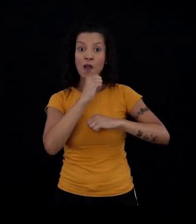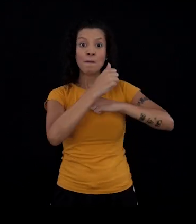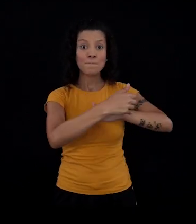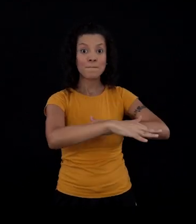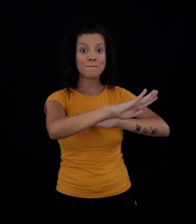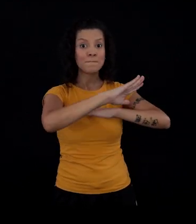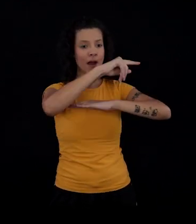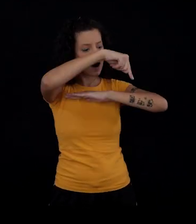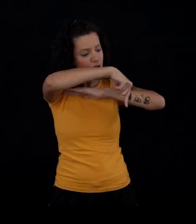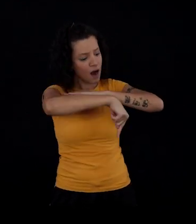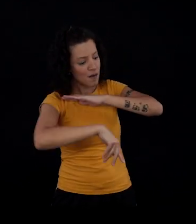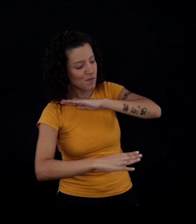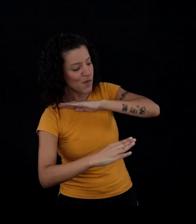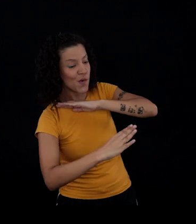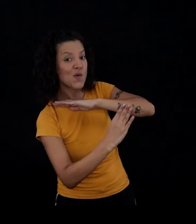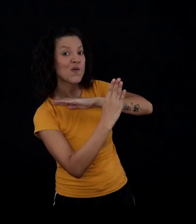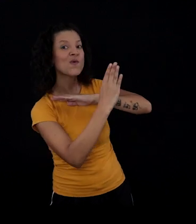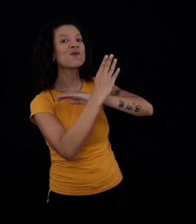Tem boto Sinhá